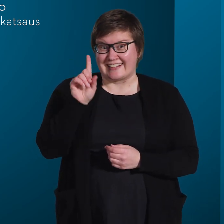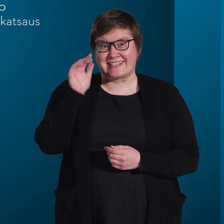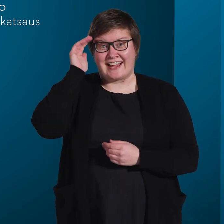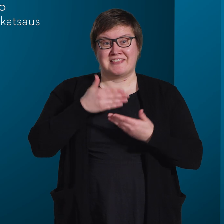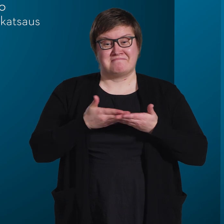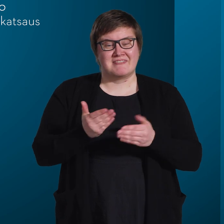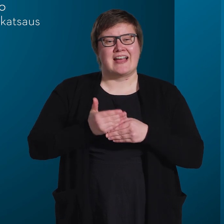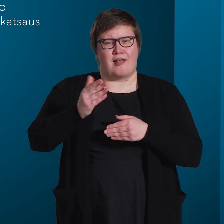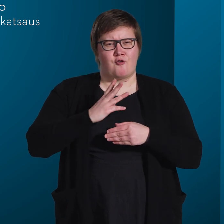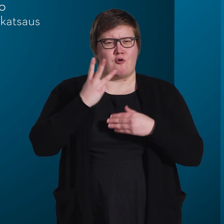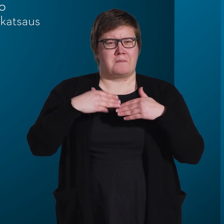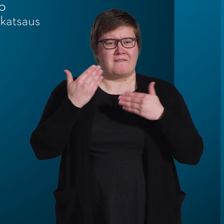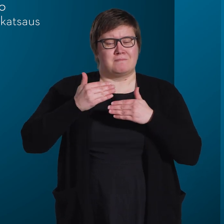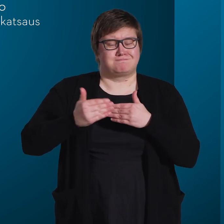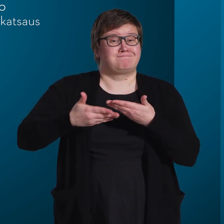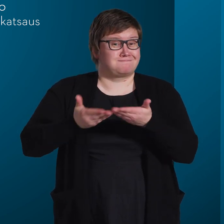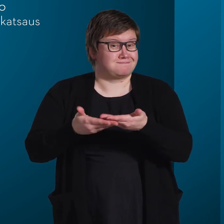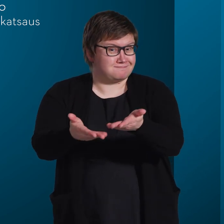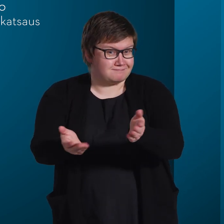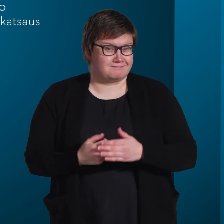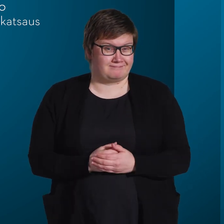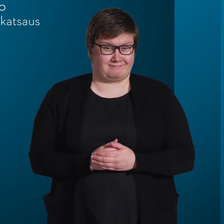ja esityksiä järjestetään myös seuraavina kolmena päivänä.